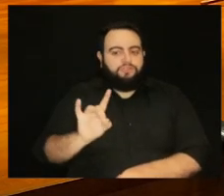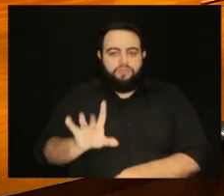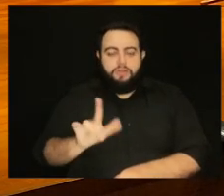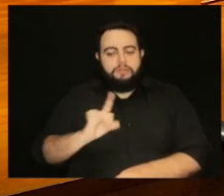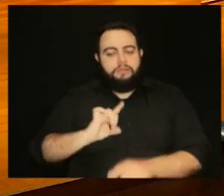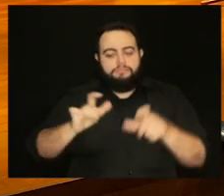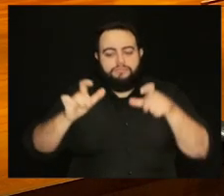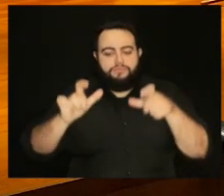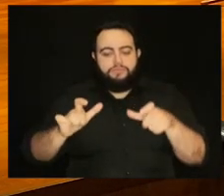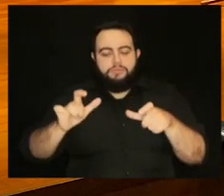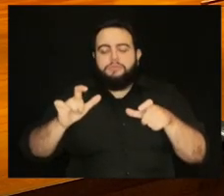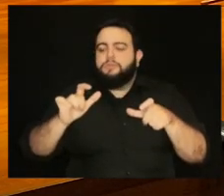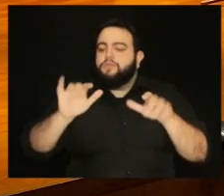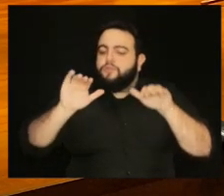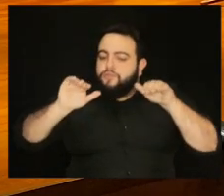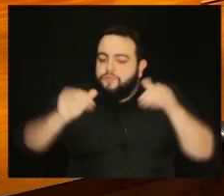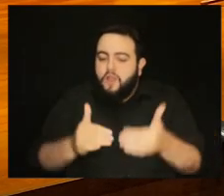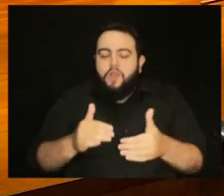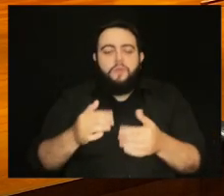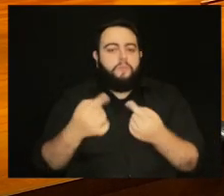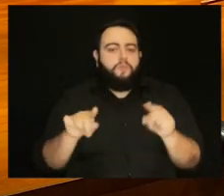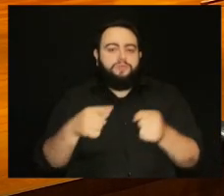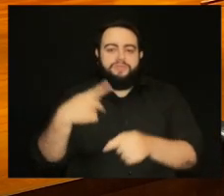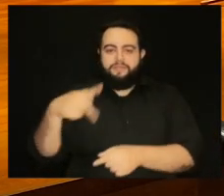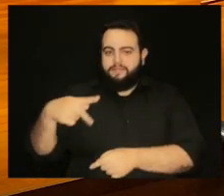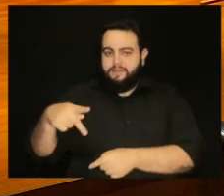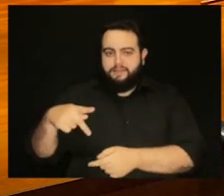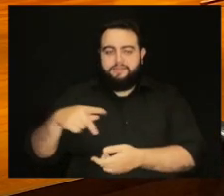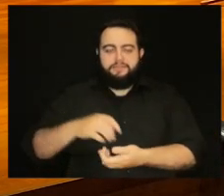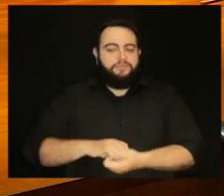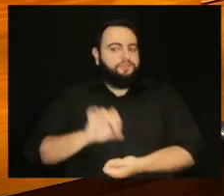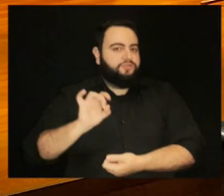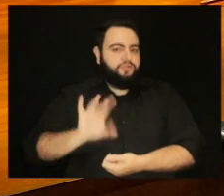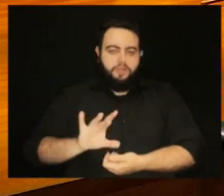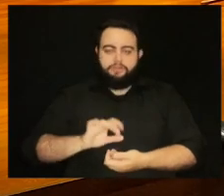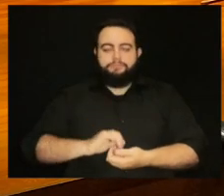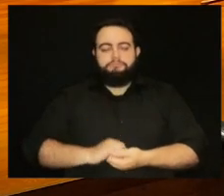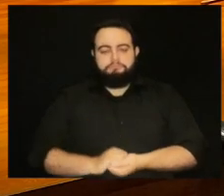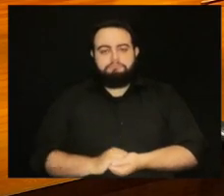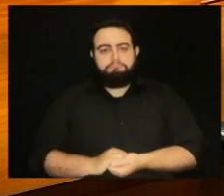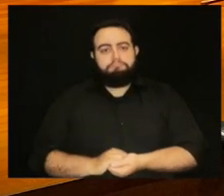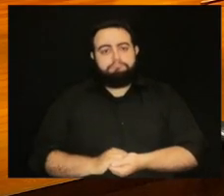primeiros 30 anos do século XX. Voltando, o Terror